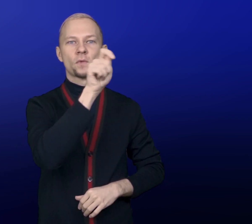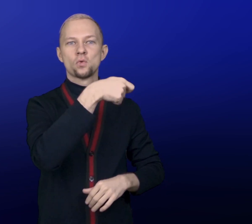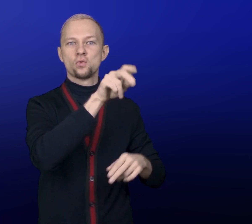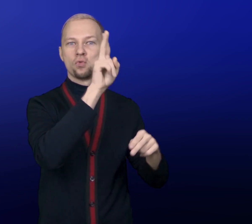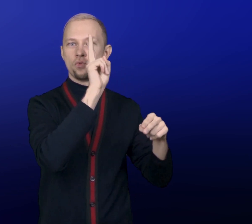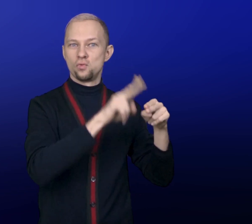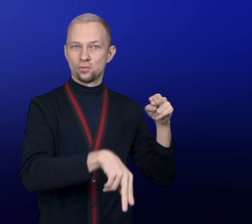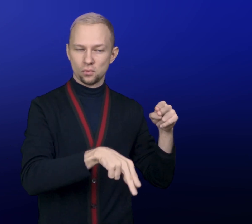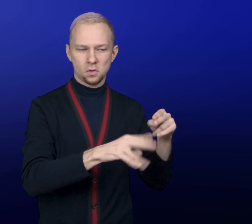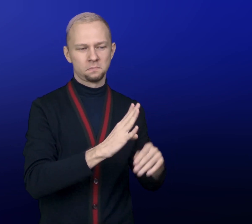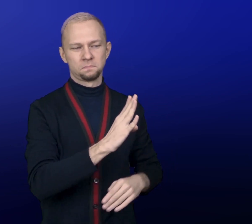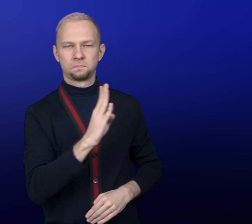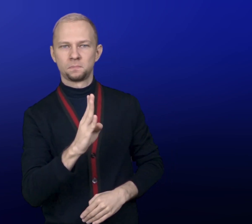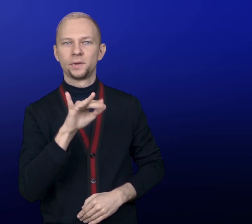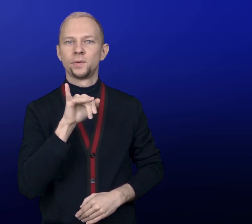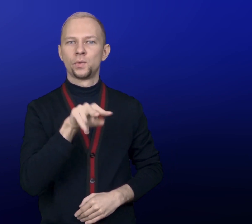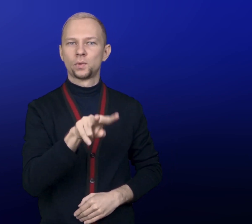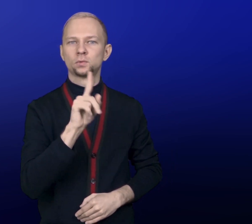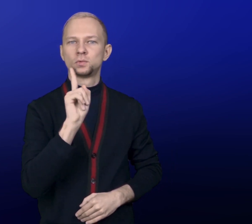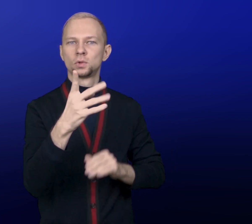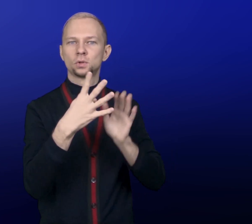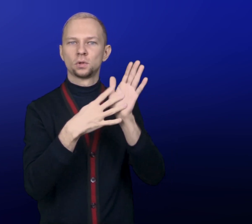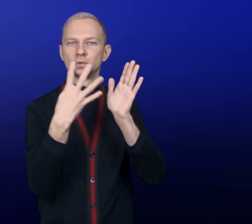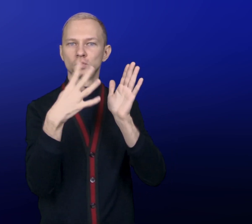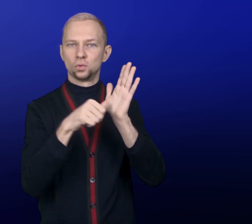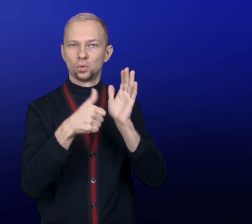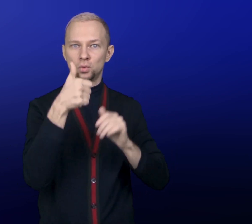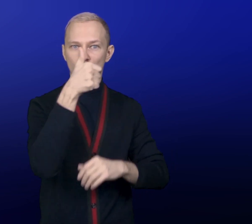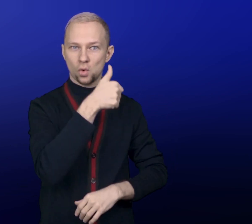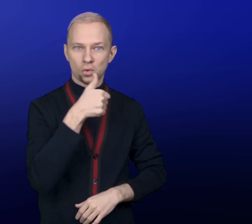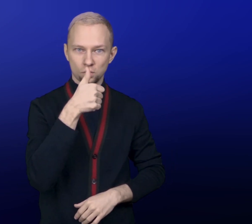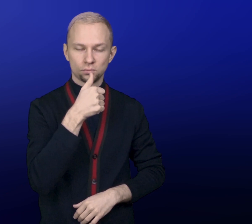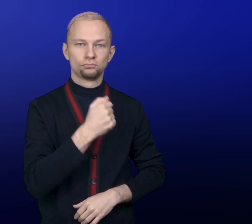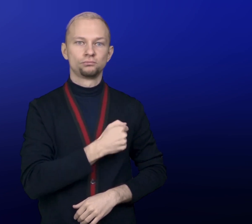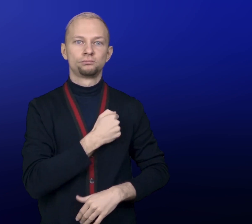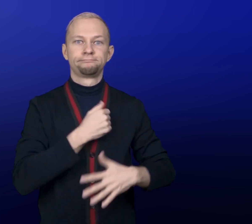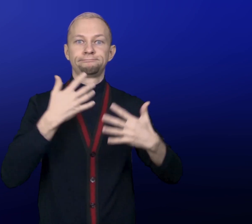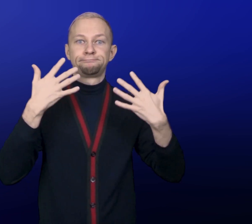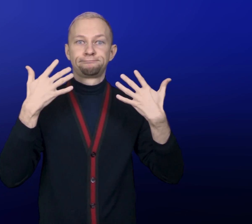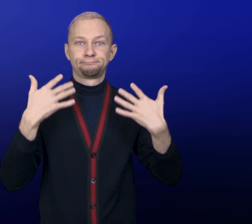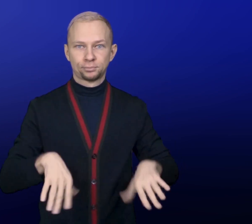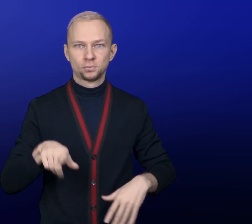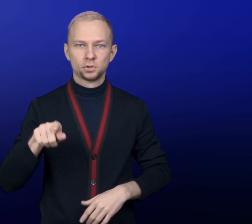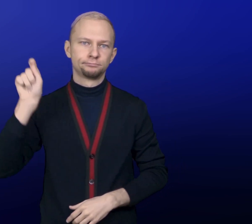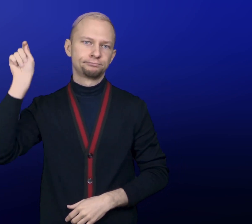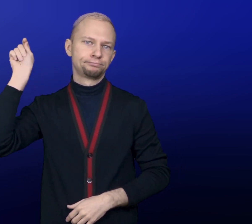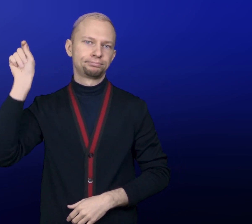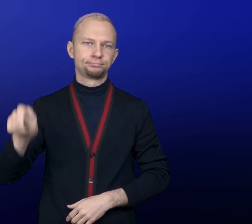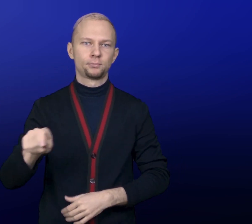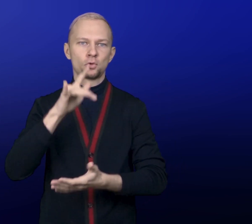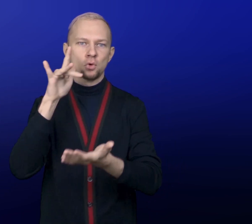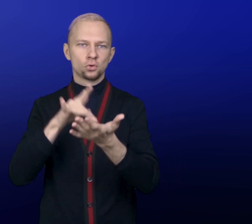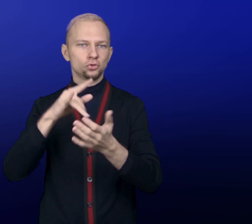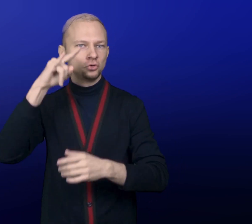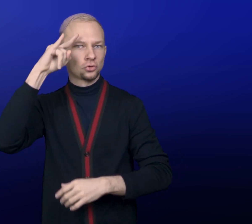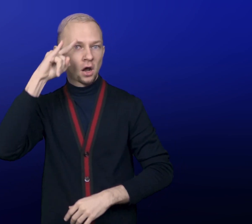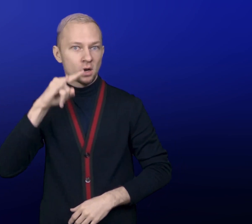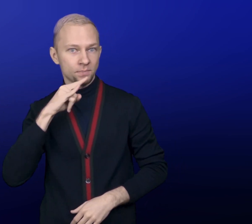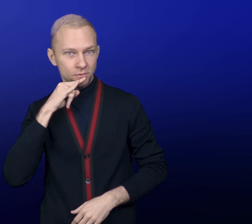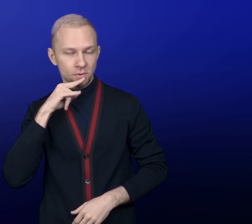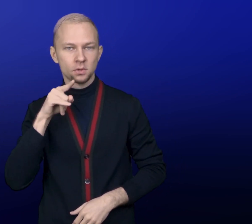В июле 1946 года, после демобилизации, Иосиф Шуб приехал в Челябинск…